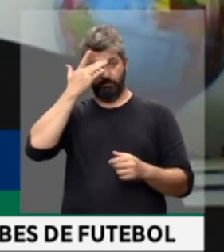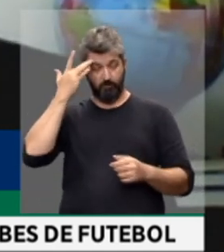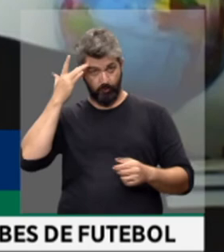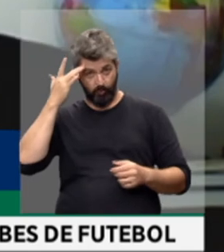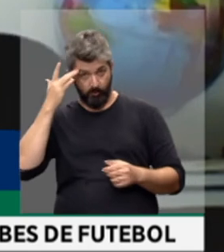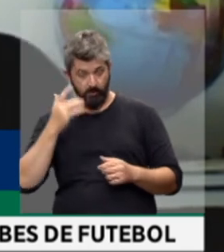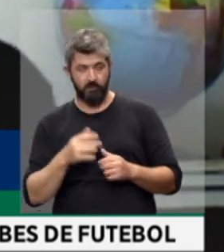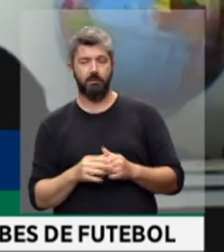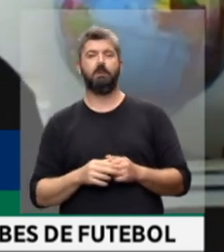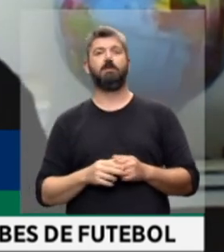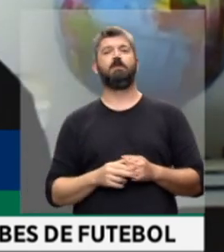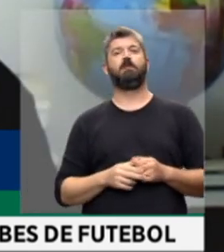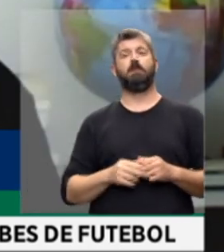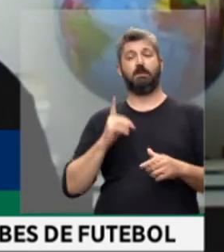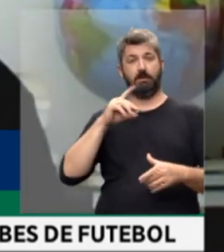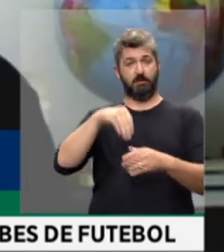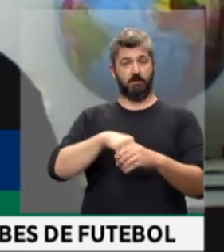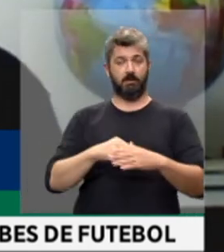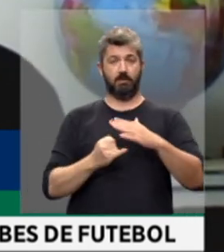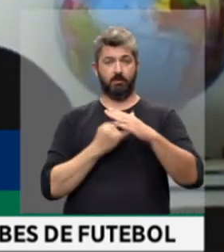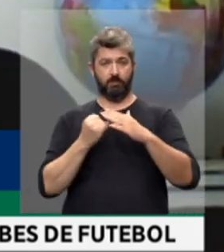APOIO PÚBLICO, É FUNDAMENTAL. TODOS NÓS